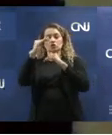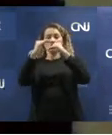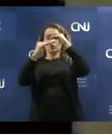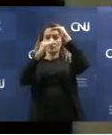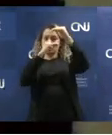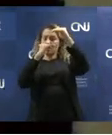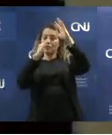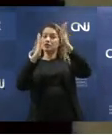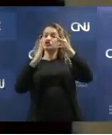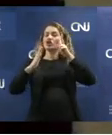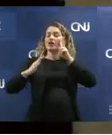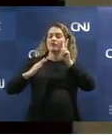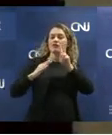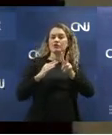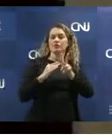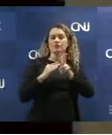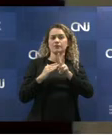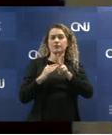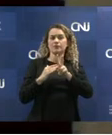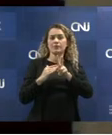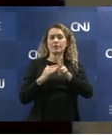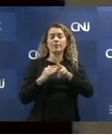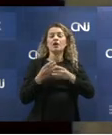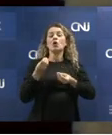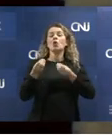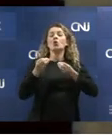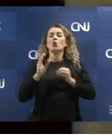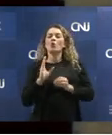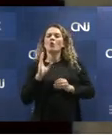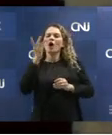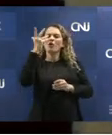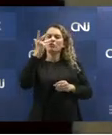Ela já reconheceu o estado de coisas inconstitucional.